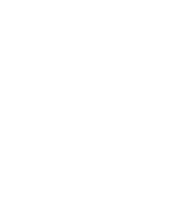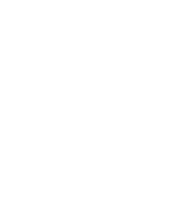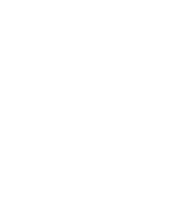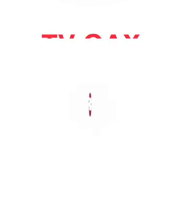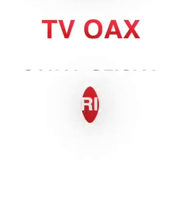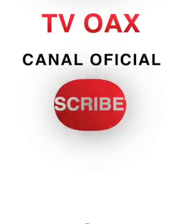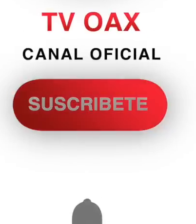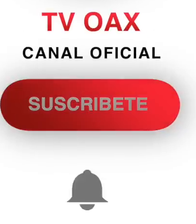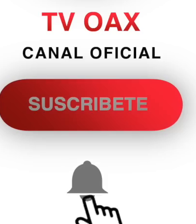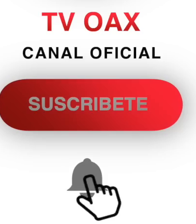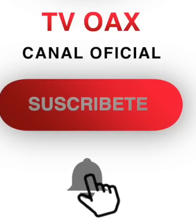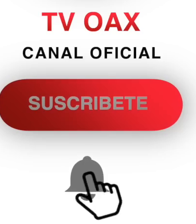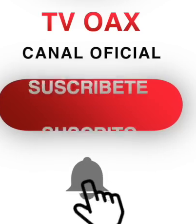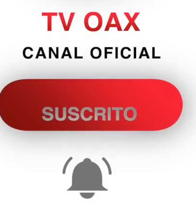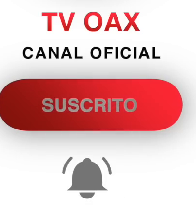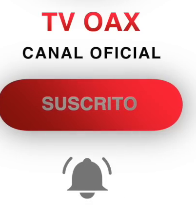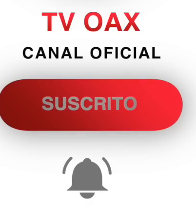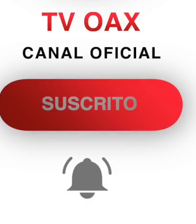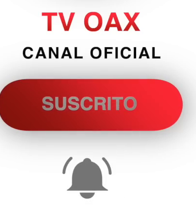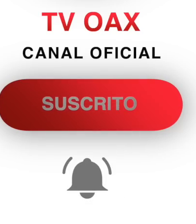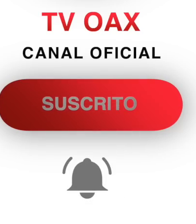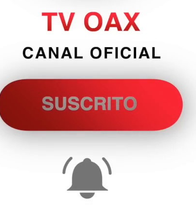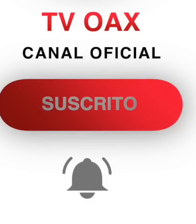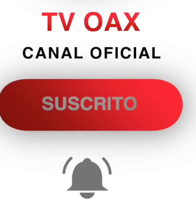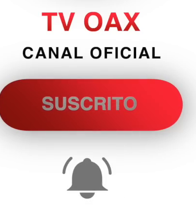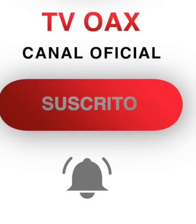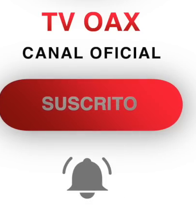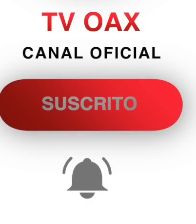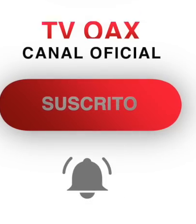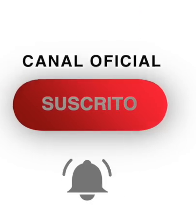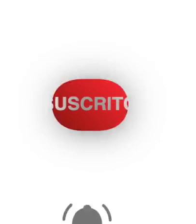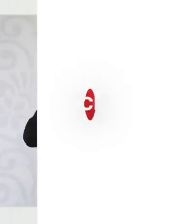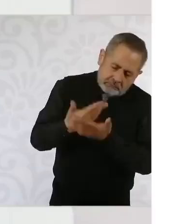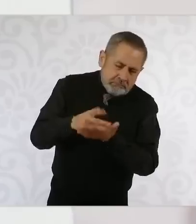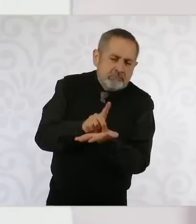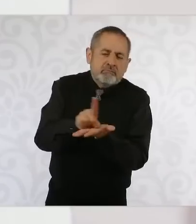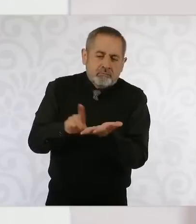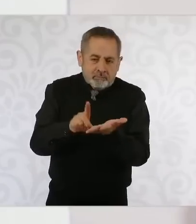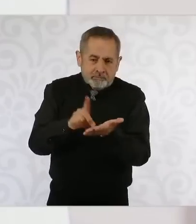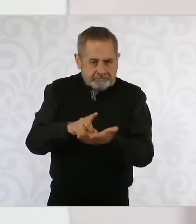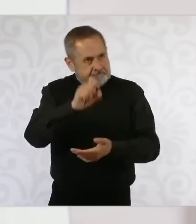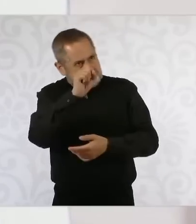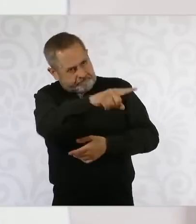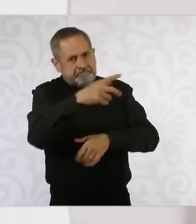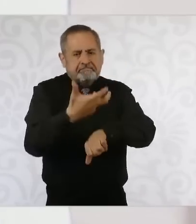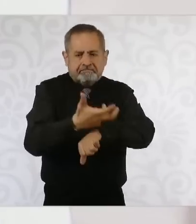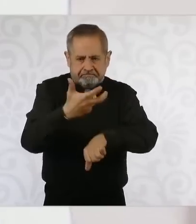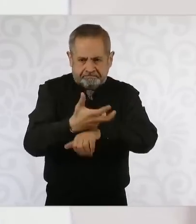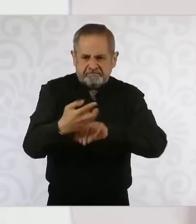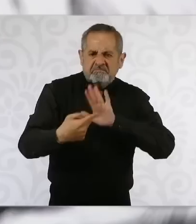adicción a los opioides en particular en los Estados Unidos y cómo fue que inició